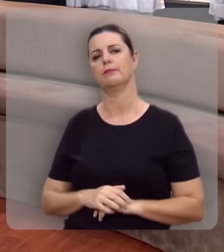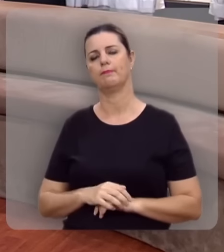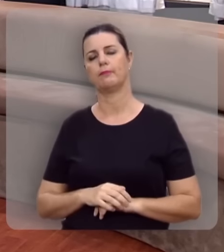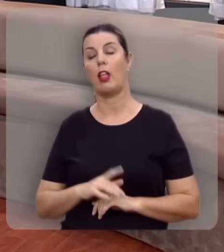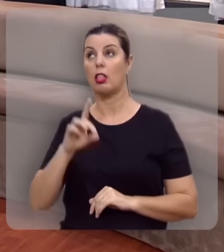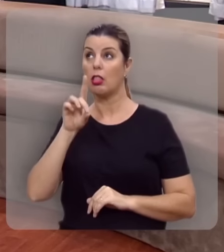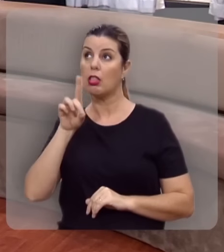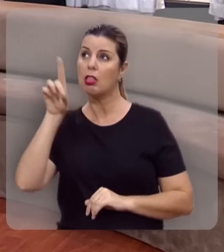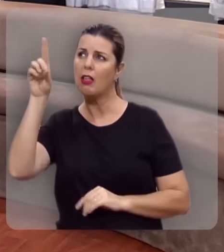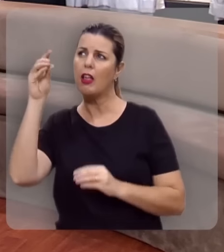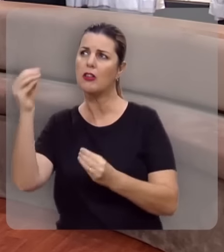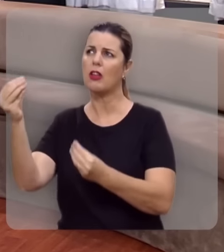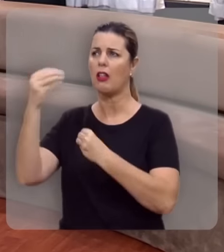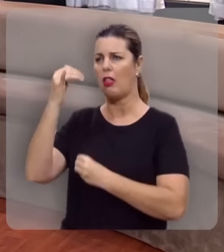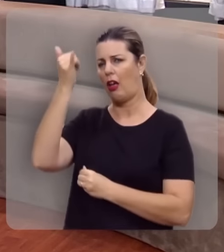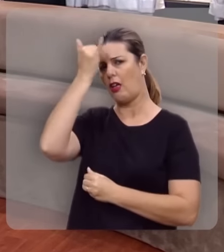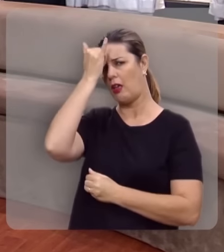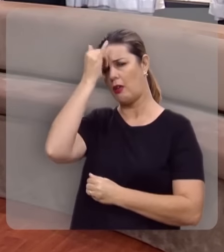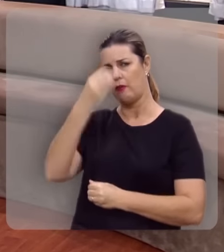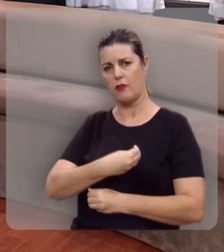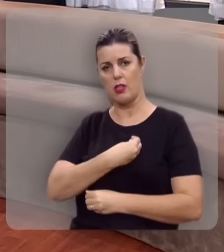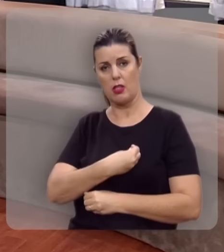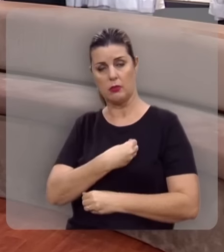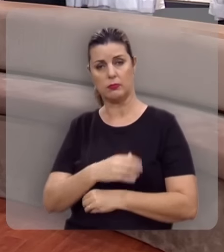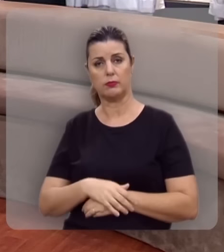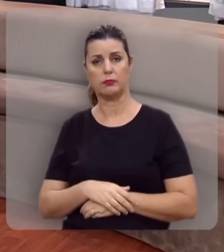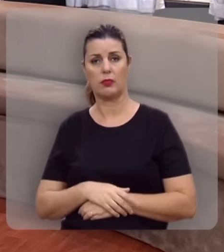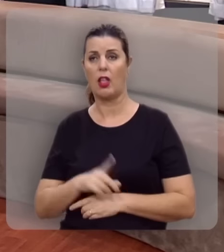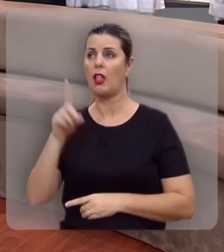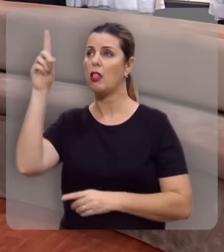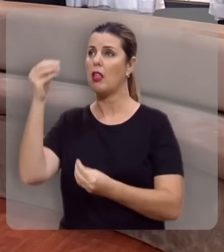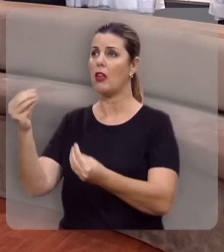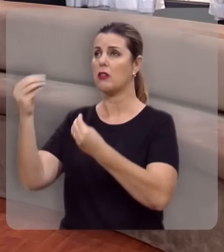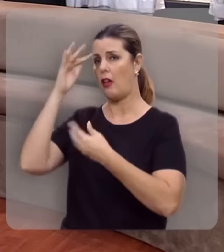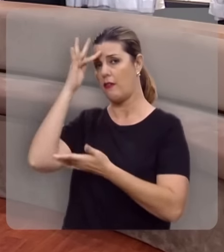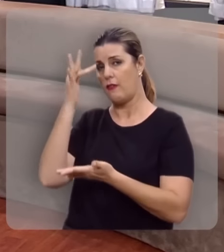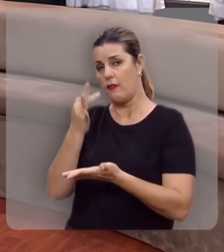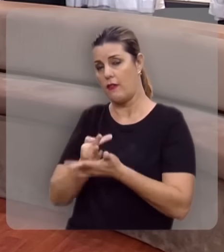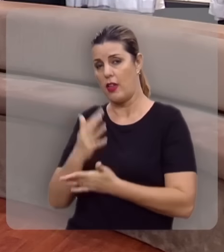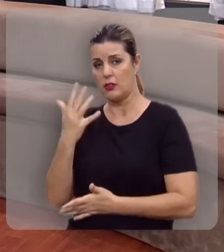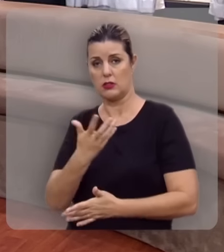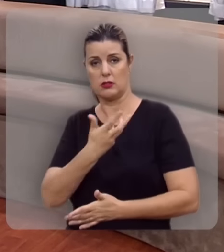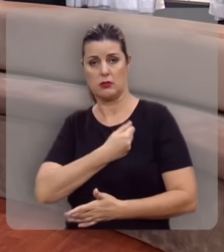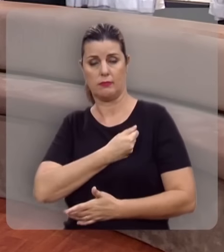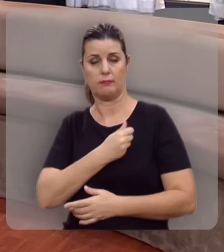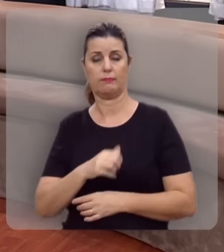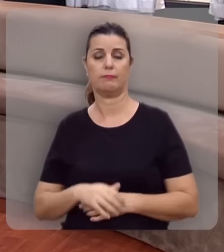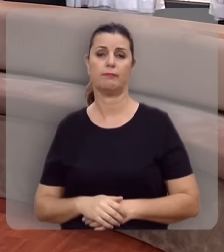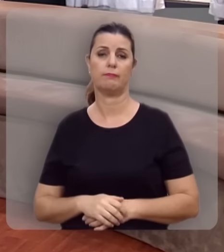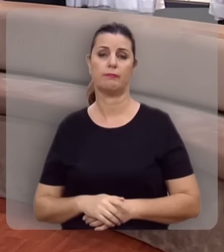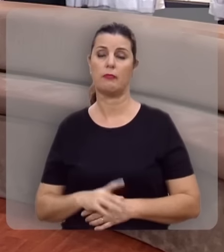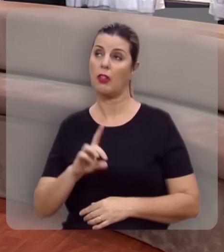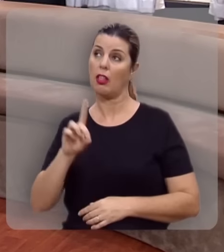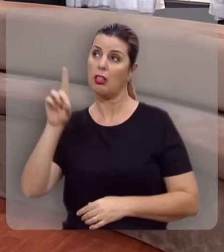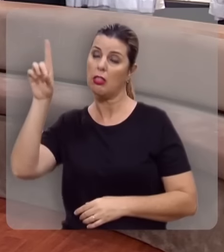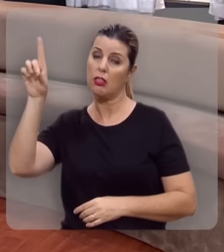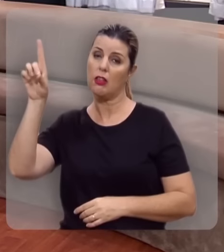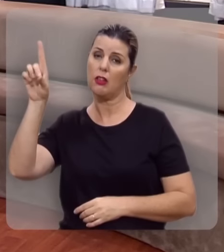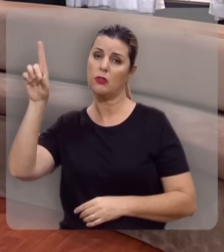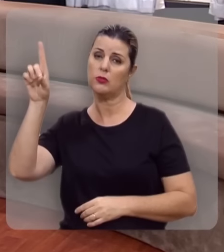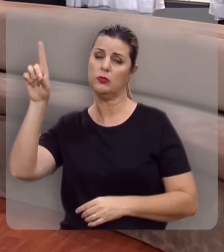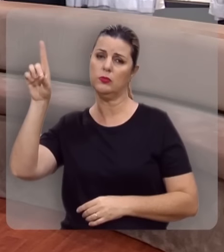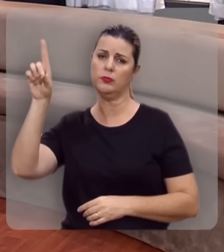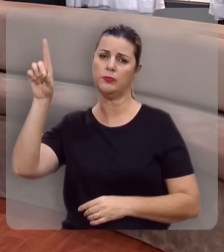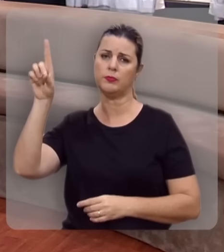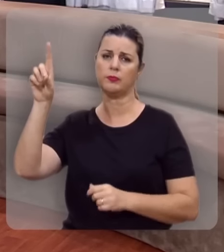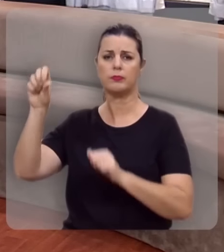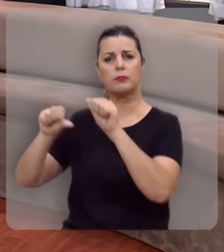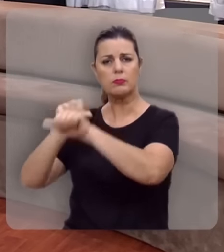É Deus quem dá o arrependimento para a vida, é Deus quem dá a fé salvadora, é Deus quem regenera,